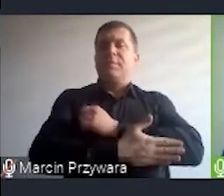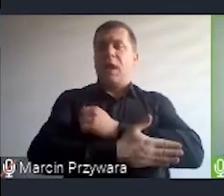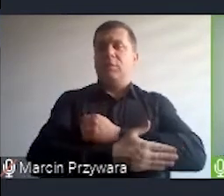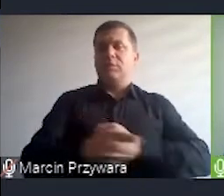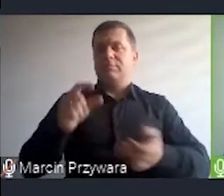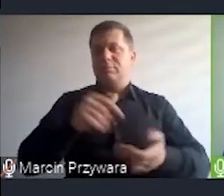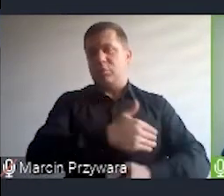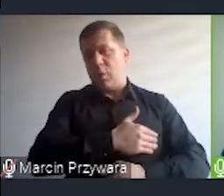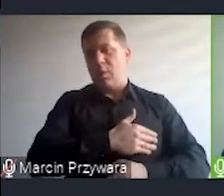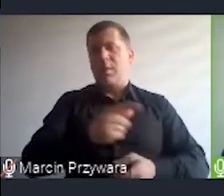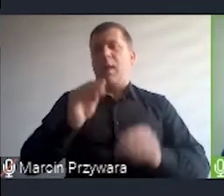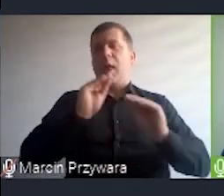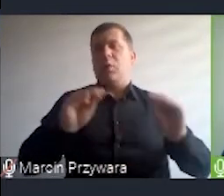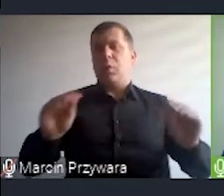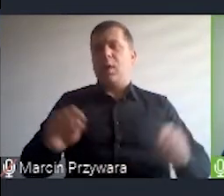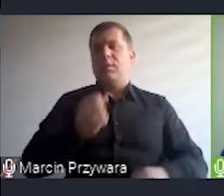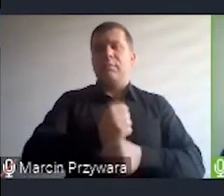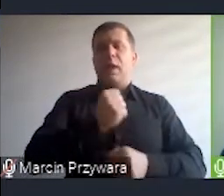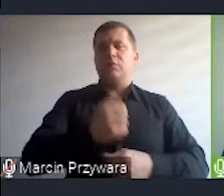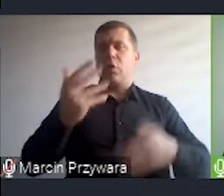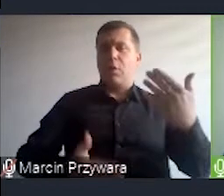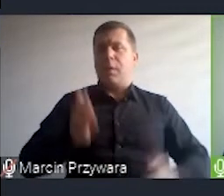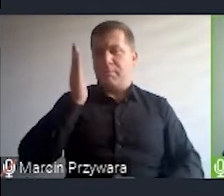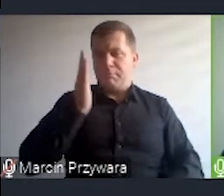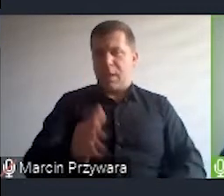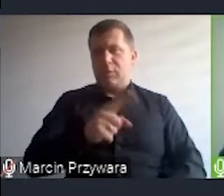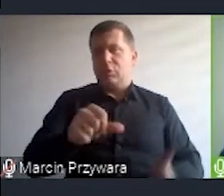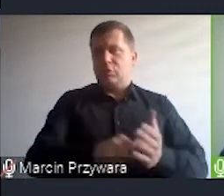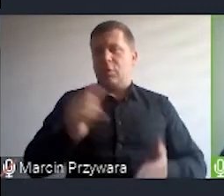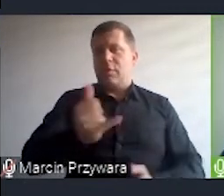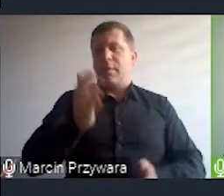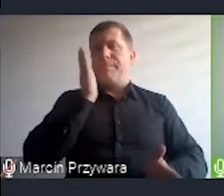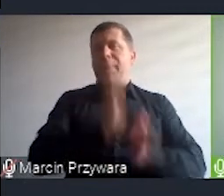to wyposażenie pracowni komputerowej będzie takim środkiem bezpośrednim.